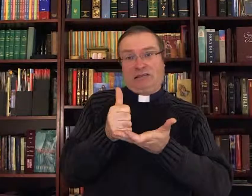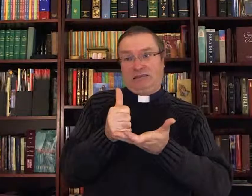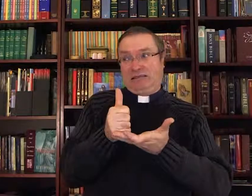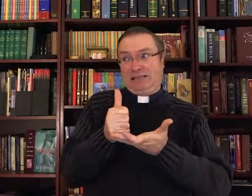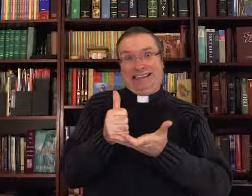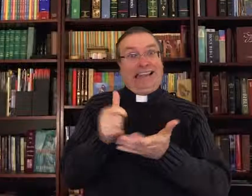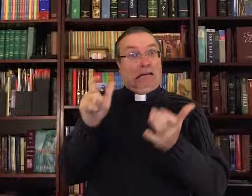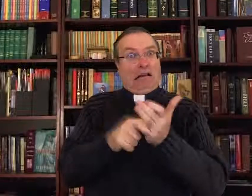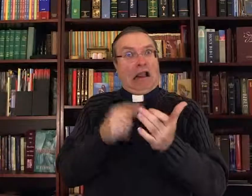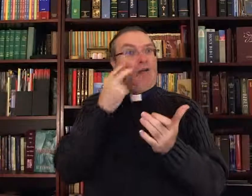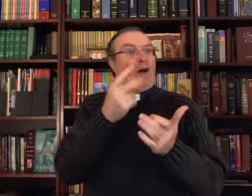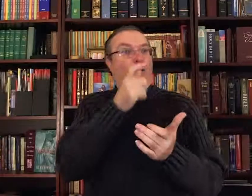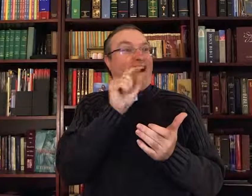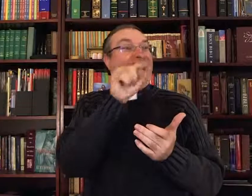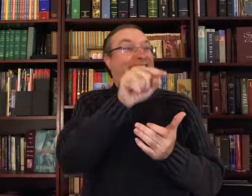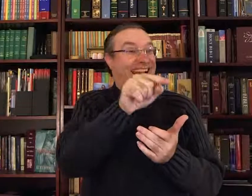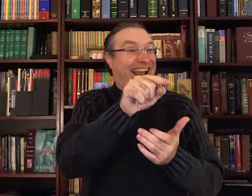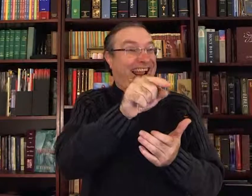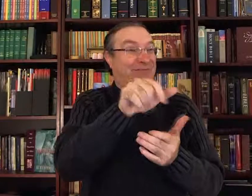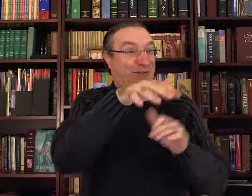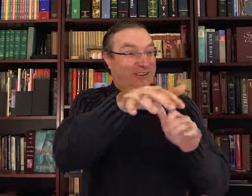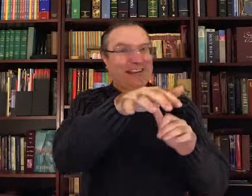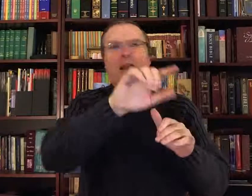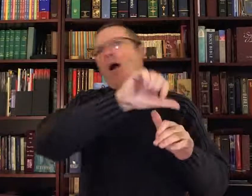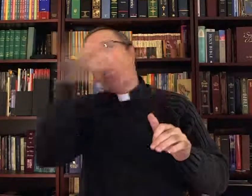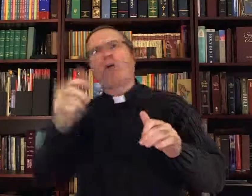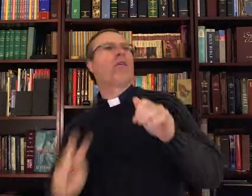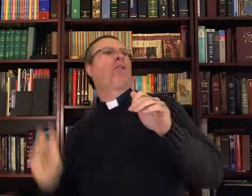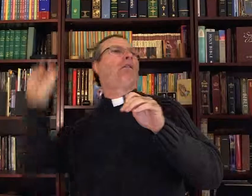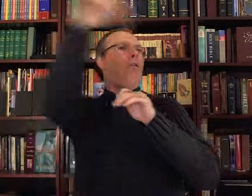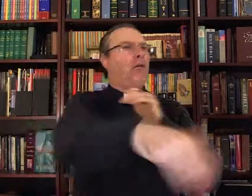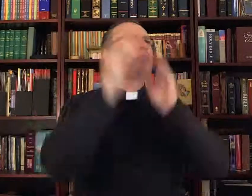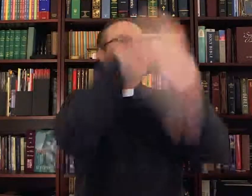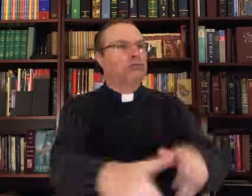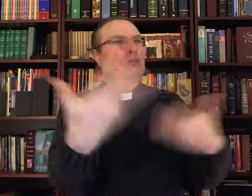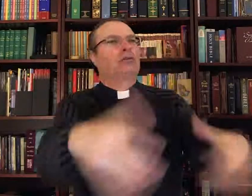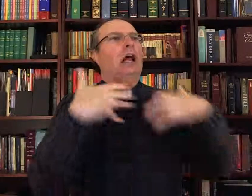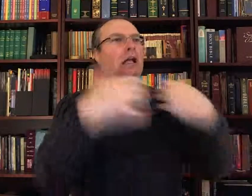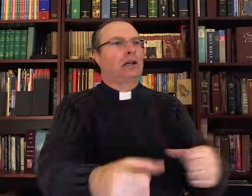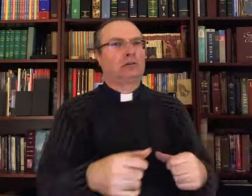quand on voyait agiter l'eau, un autre y plongeait déjà guéri,